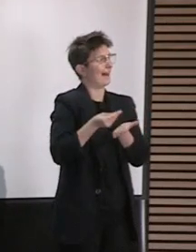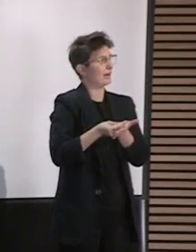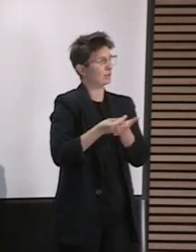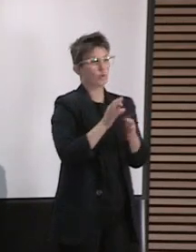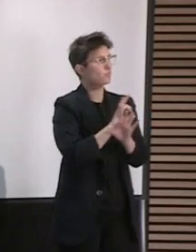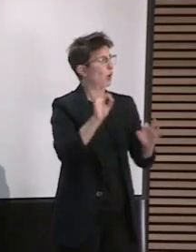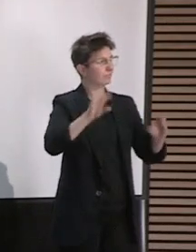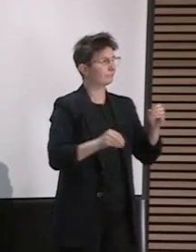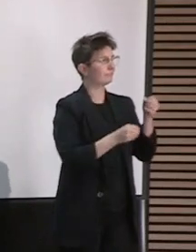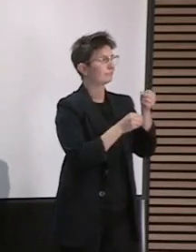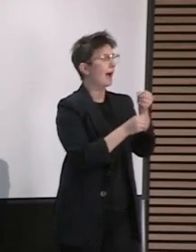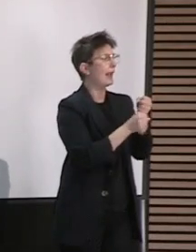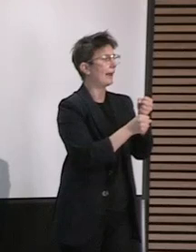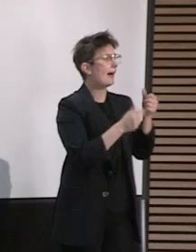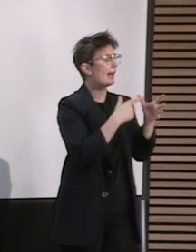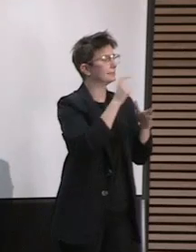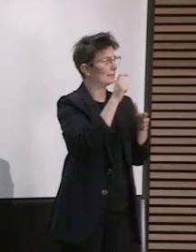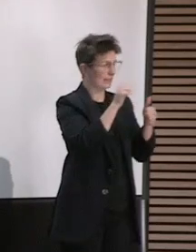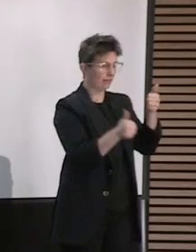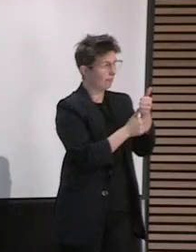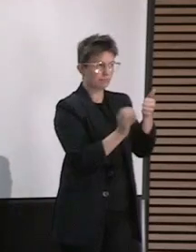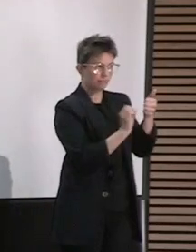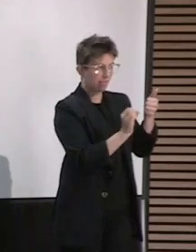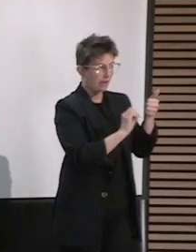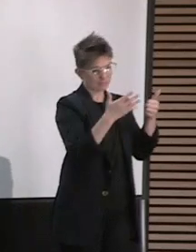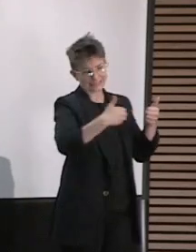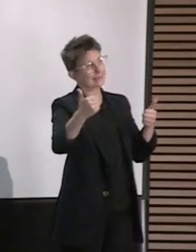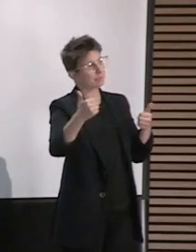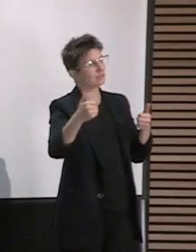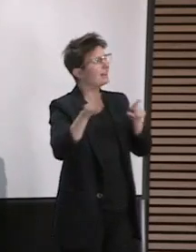Kaore i te whiwhi, kei te kii etahi inaianei ki a koe kia